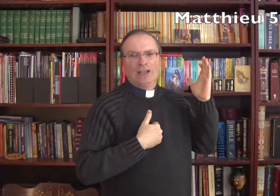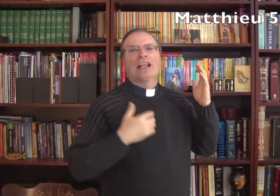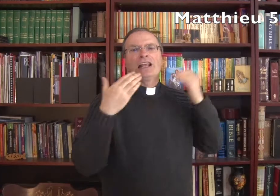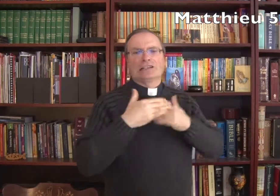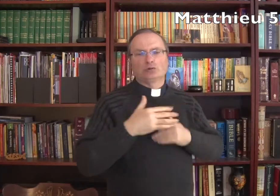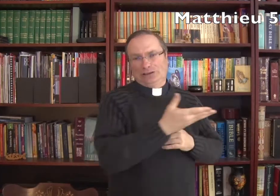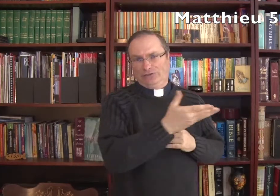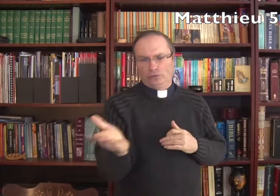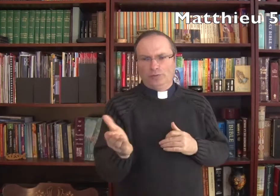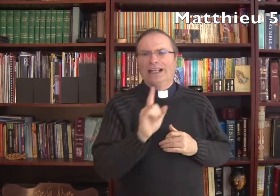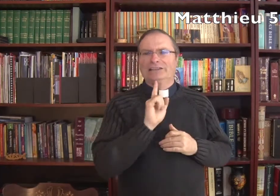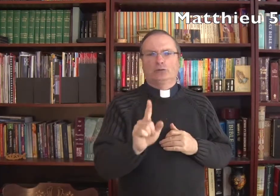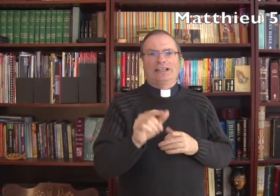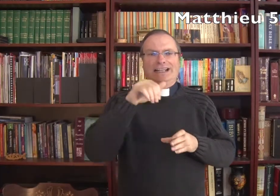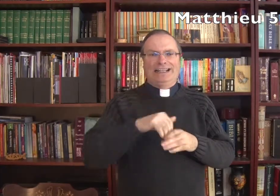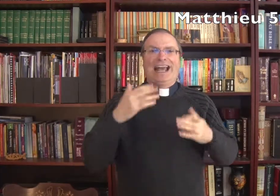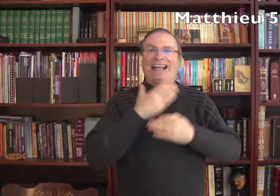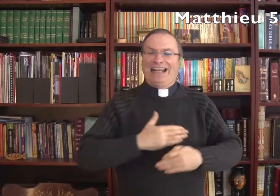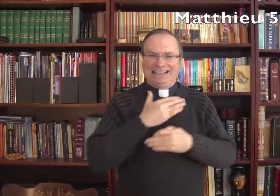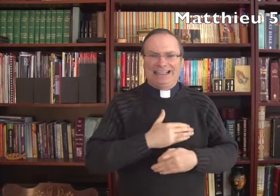Réjouissez-vous et soyez dans l’allégresse,